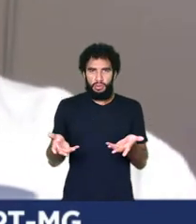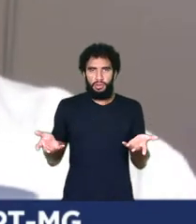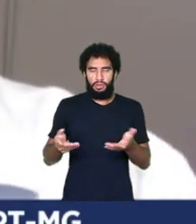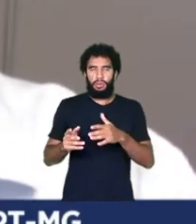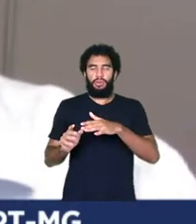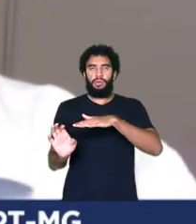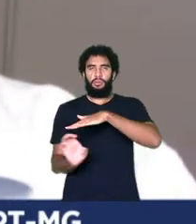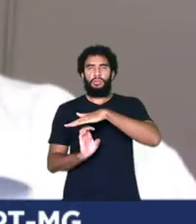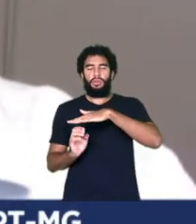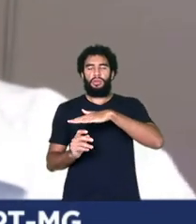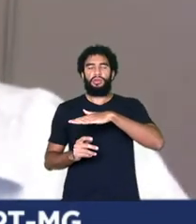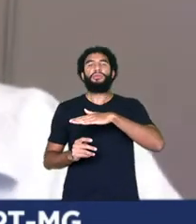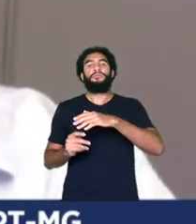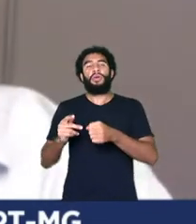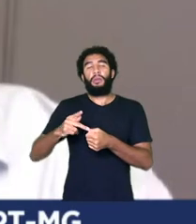DIVIDENDOS AGORA DA PETROBRAS. AO INVÀS DE FAZER UMA